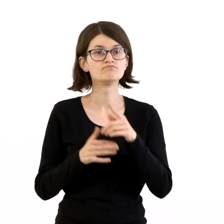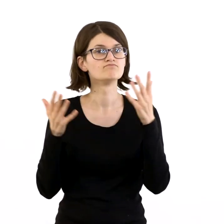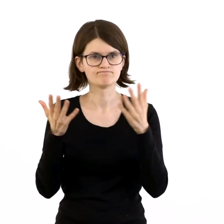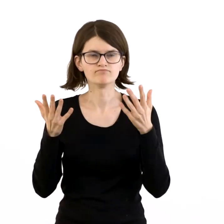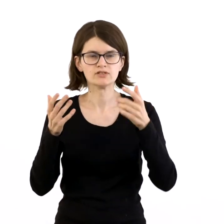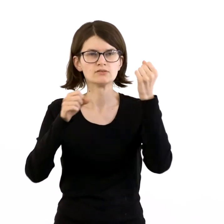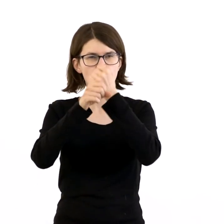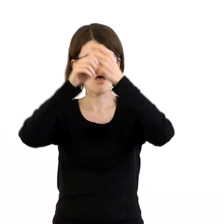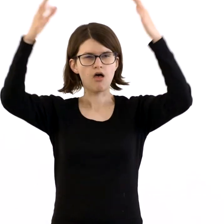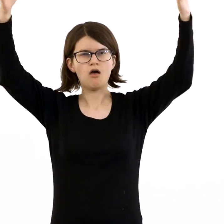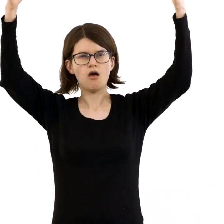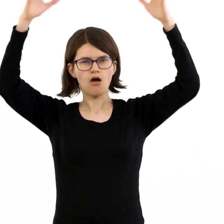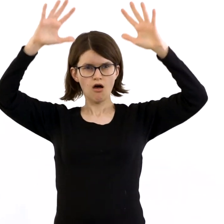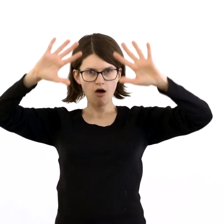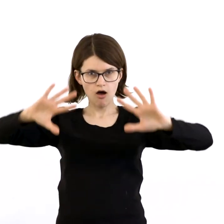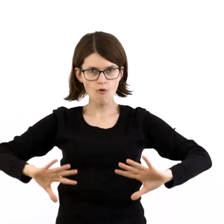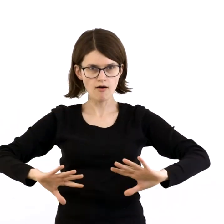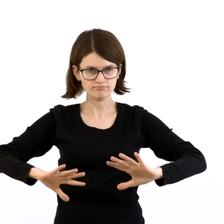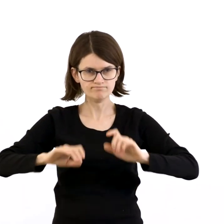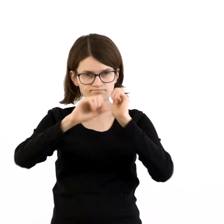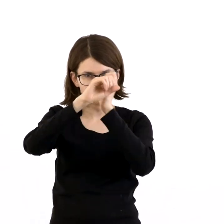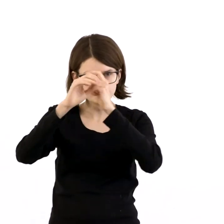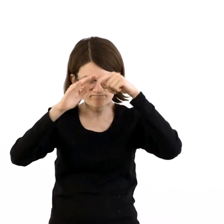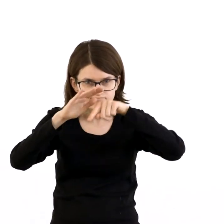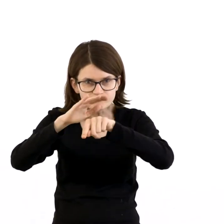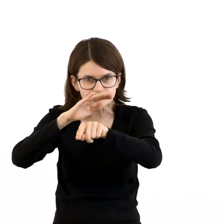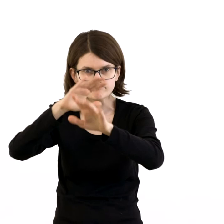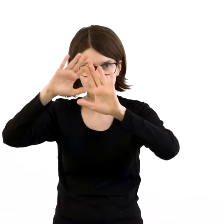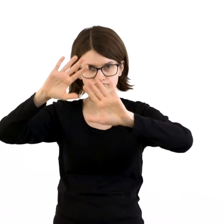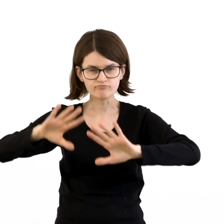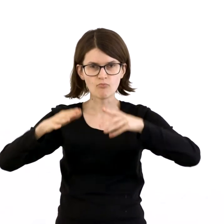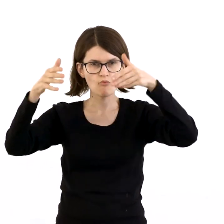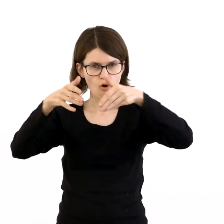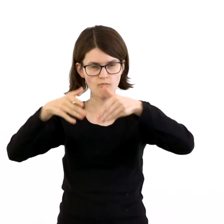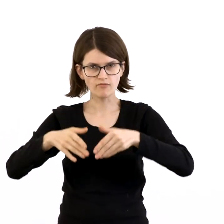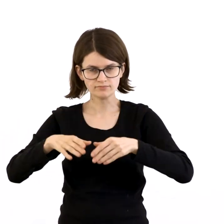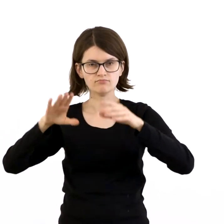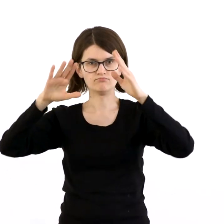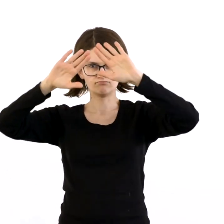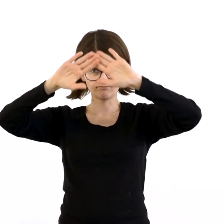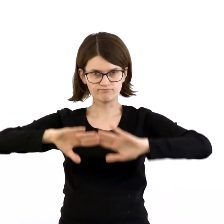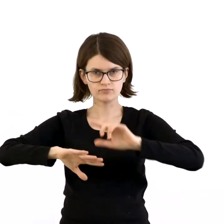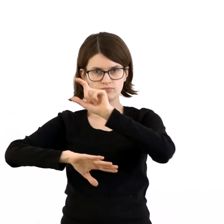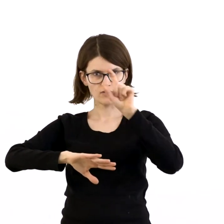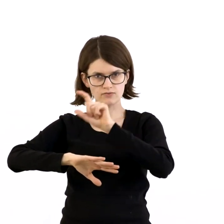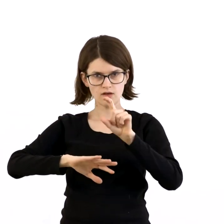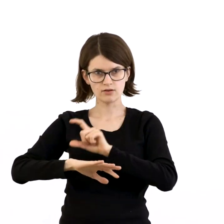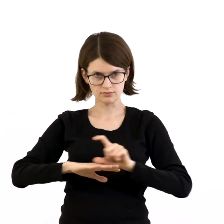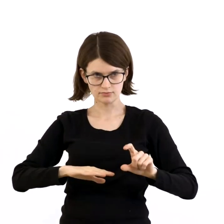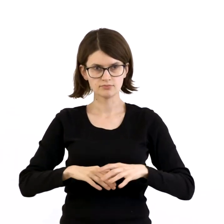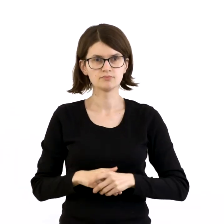Są to wykute w skałach grobowce o trzykondygnacyjnych fasadach.